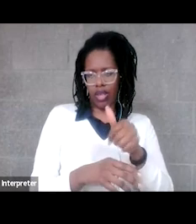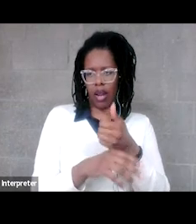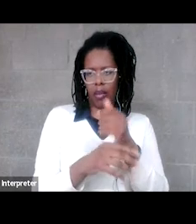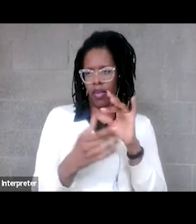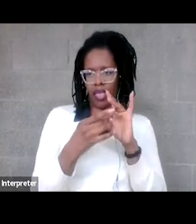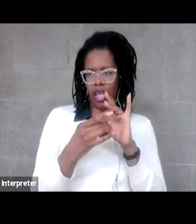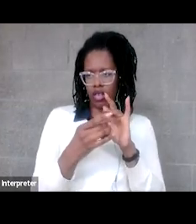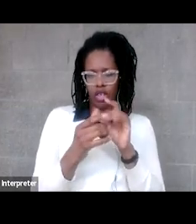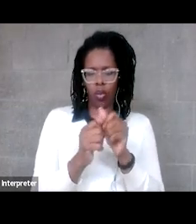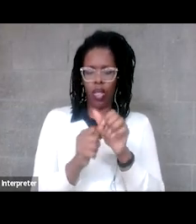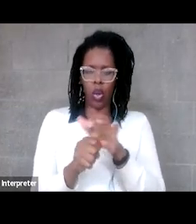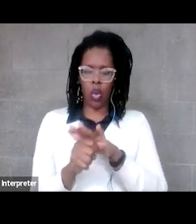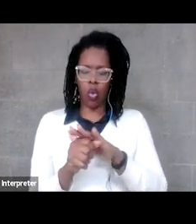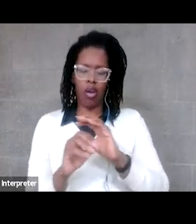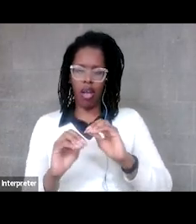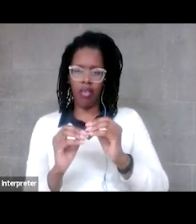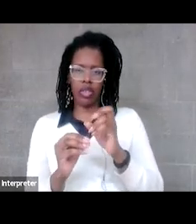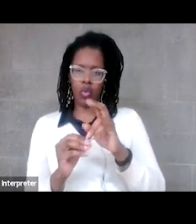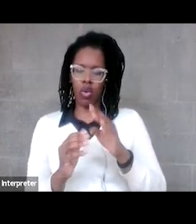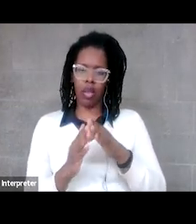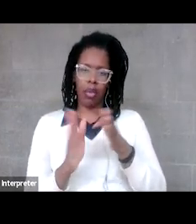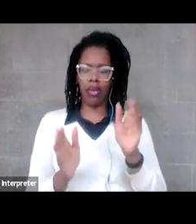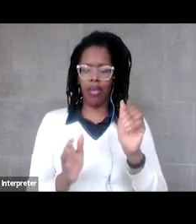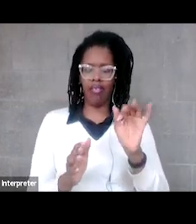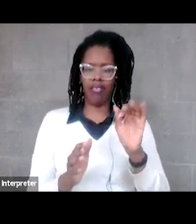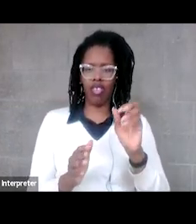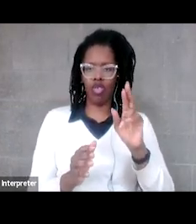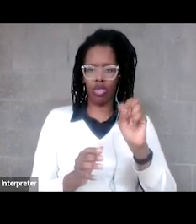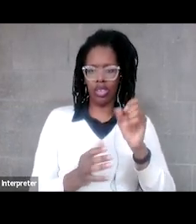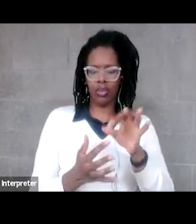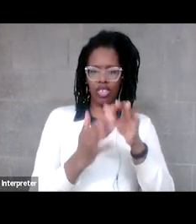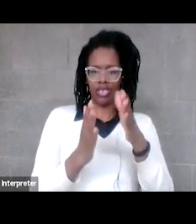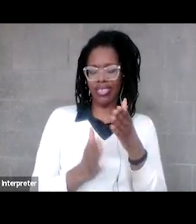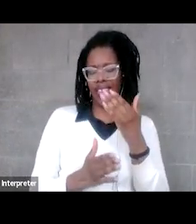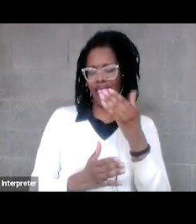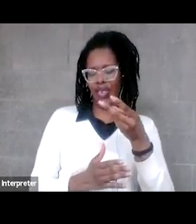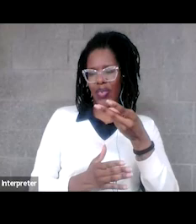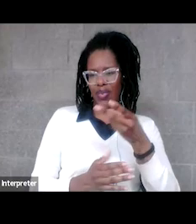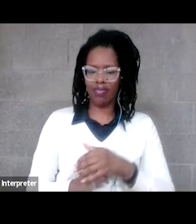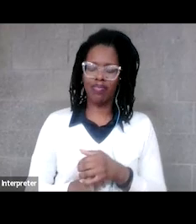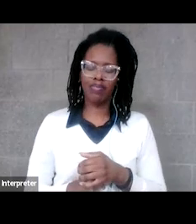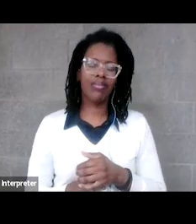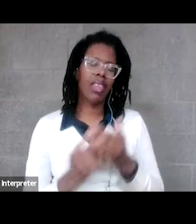con sus oficinas locales o su especialista en asuntos públicos. Gracias, Pam y Kristin. Muchas gracias, Jarita.